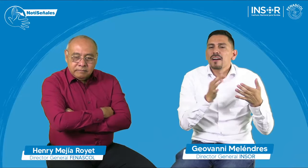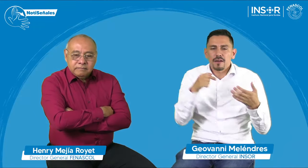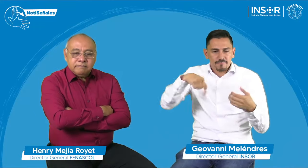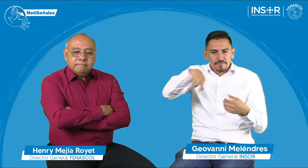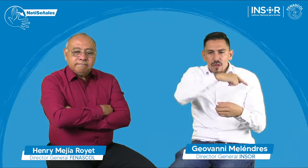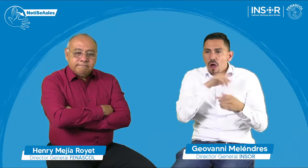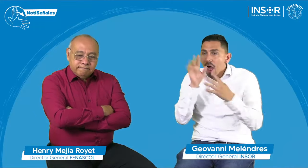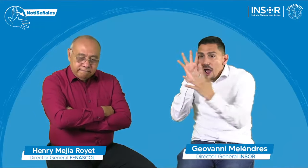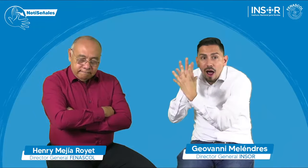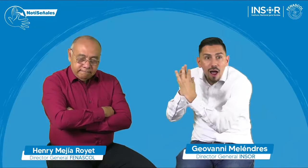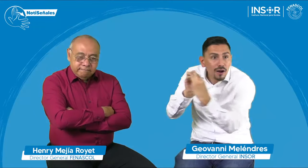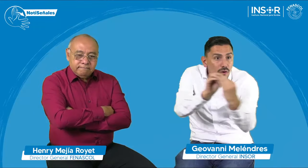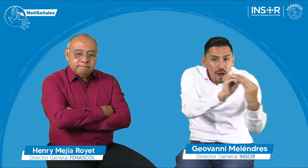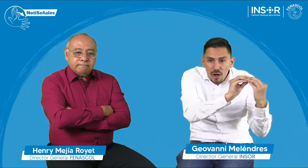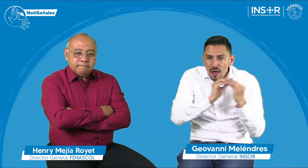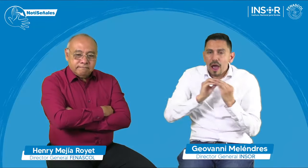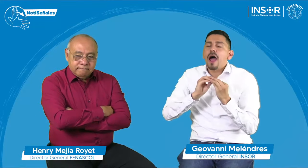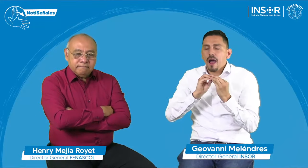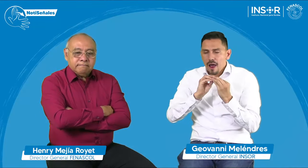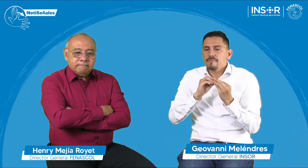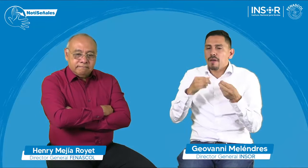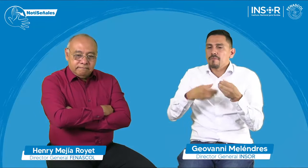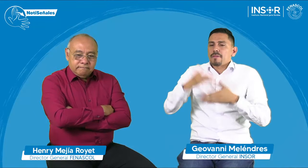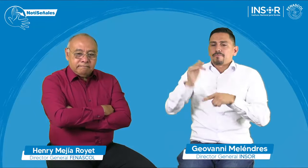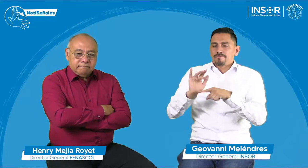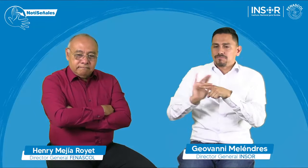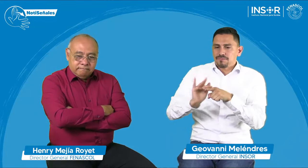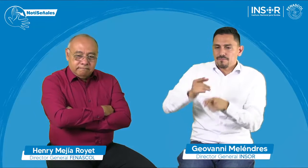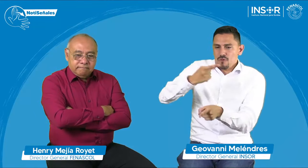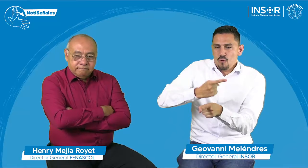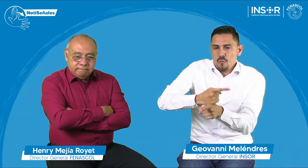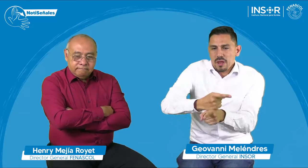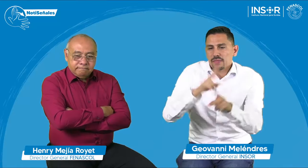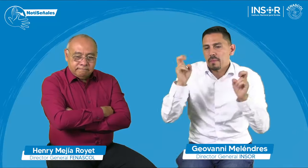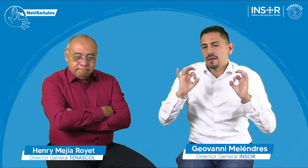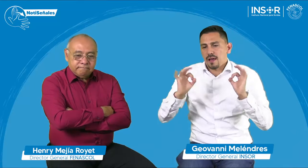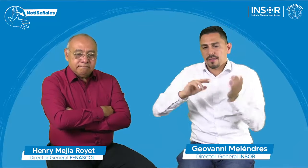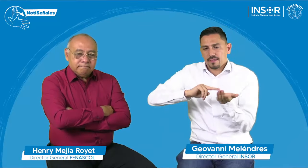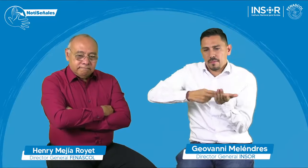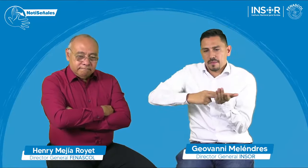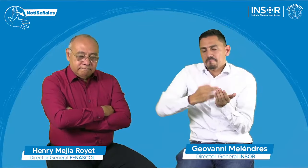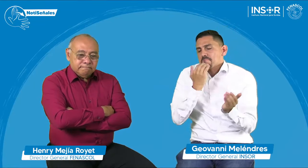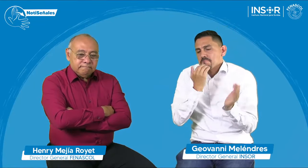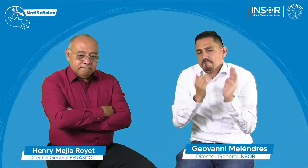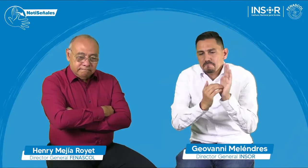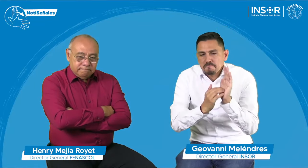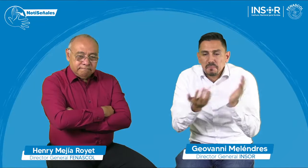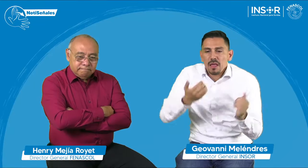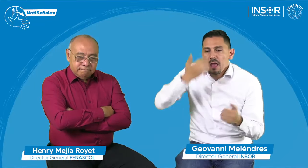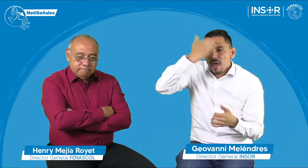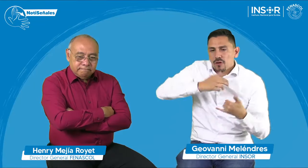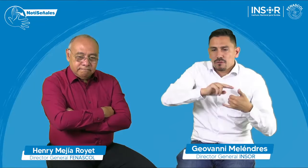interpretación. Esto depende también de las alianzas que podamos realizar. De los acuerdos a los que podamos